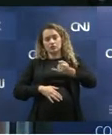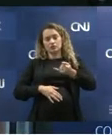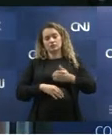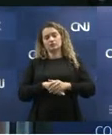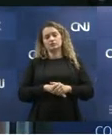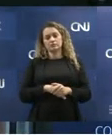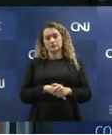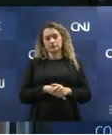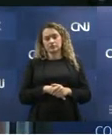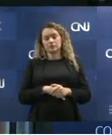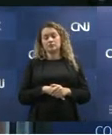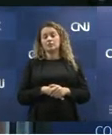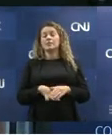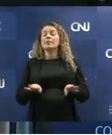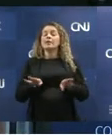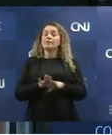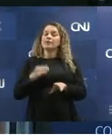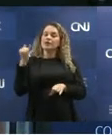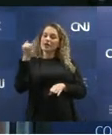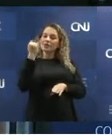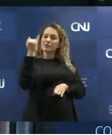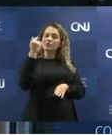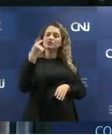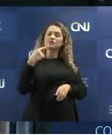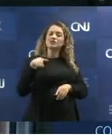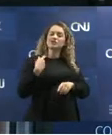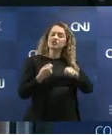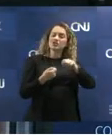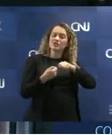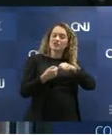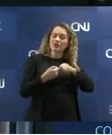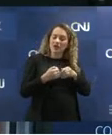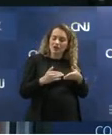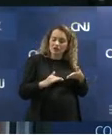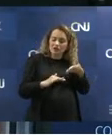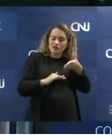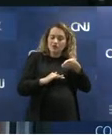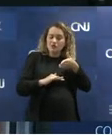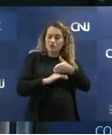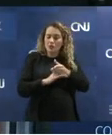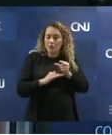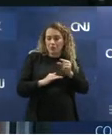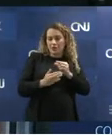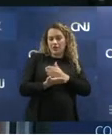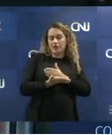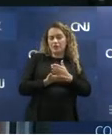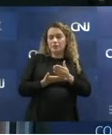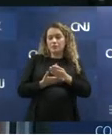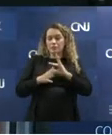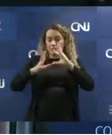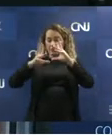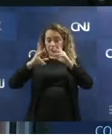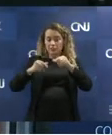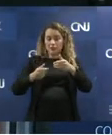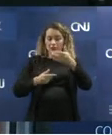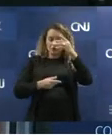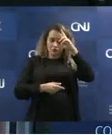é importante que eu faça um pequeno entre oito para Vossas Excelências em todas as manifestações, tanto do Tribunal de Justiça